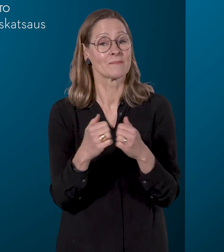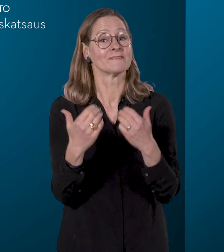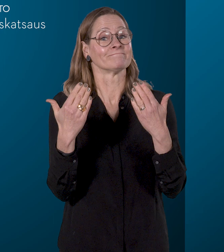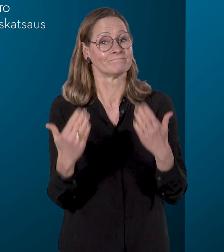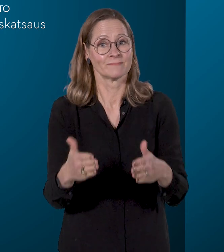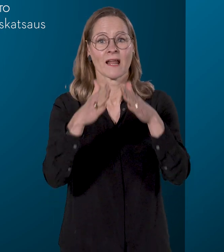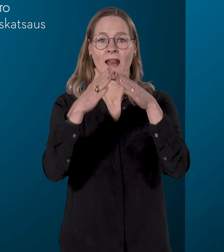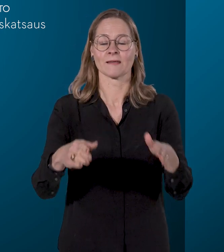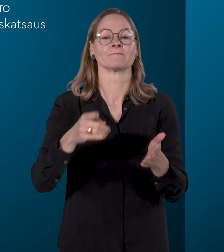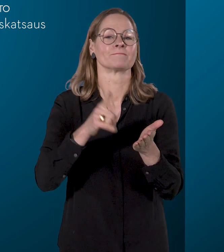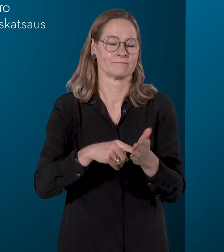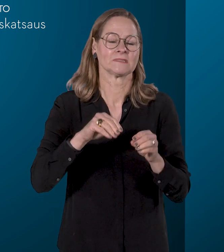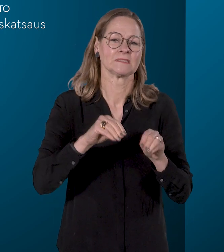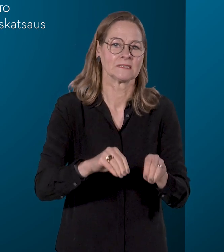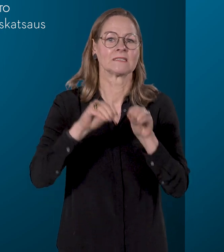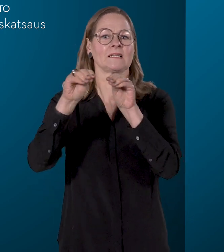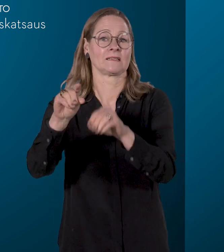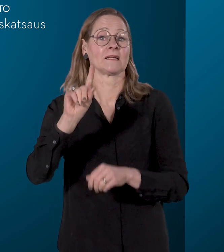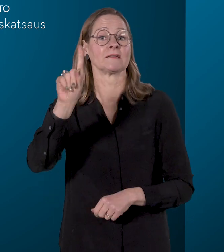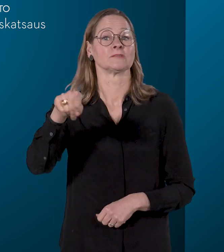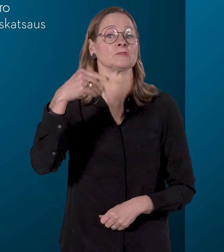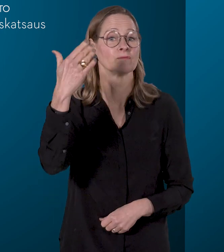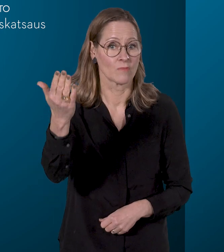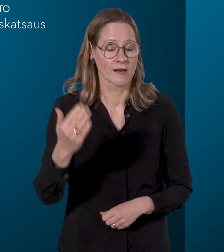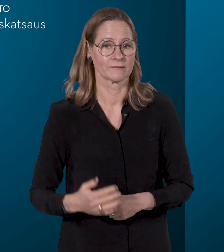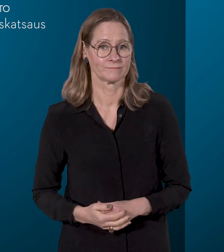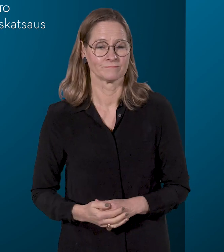mutta nyt leiri on jouduttu siirtämään ensi vuoteen.